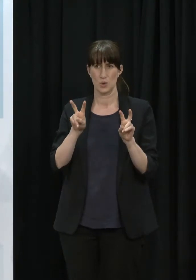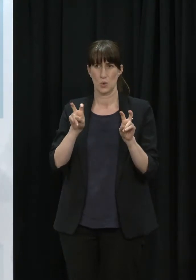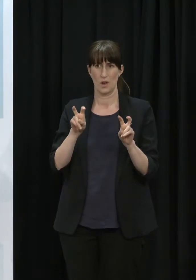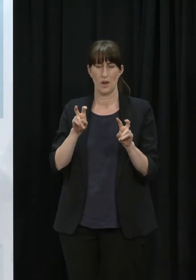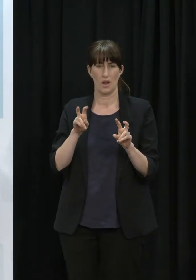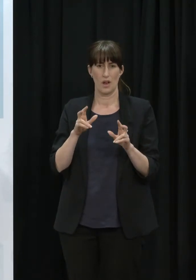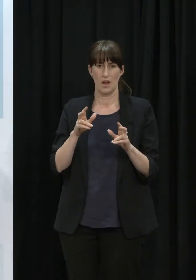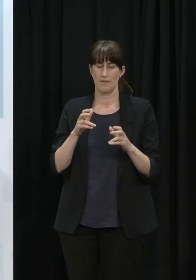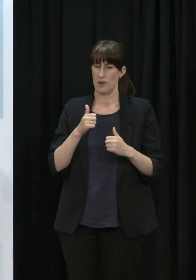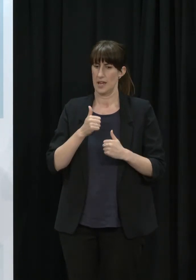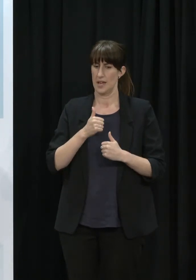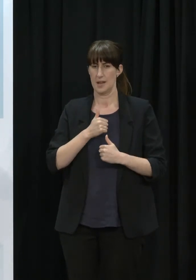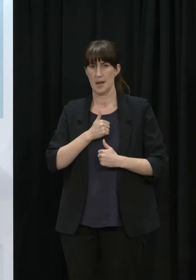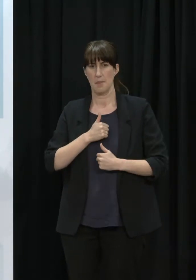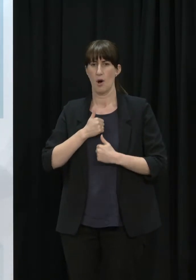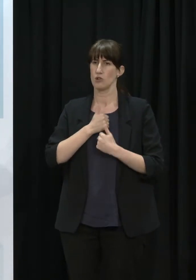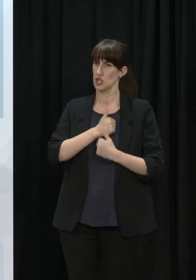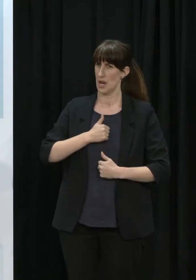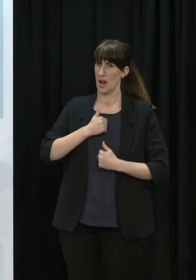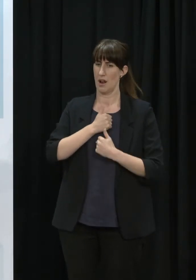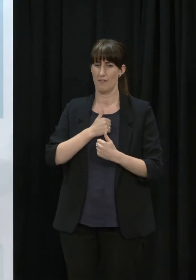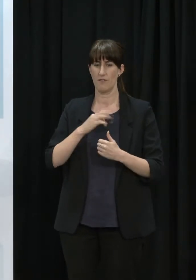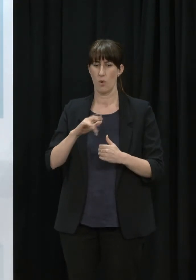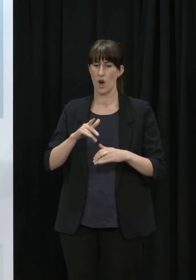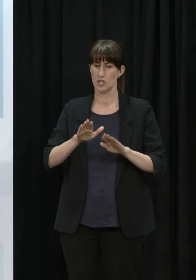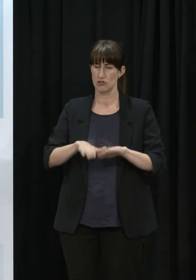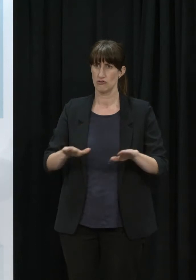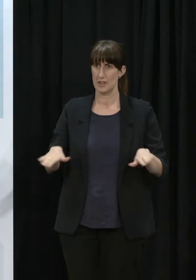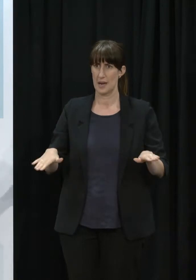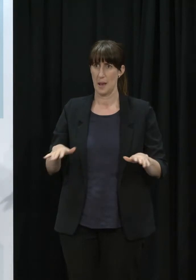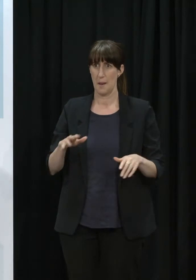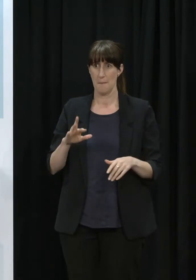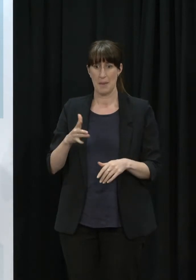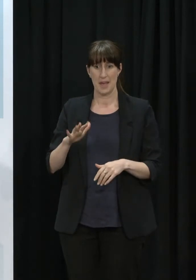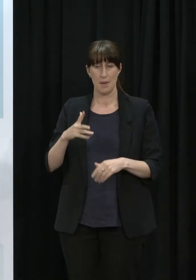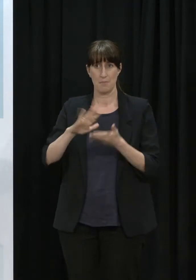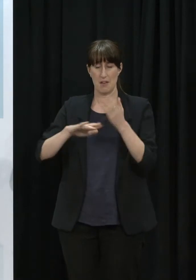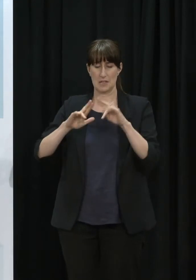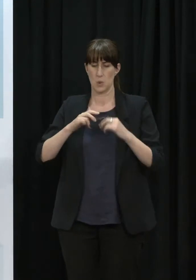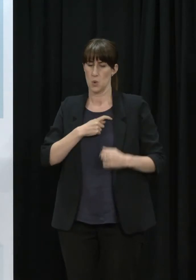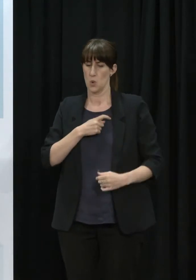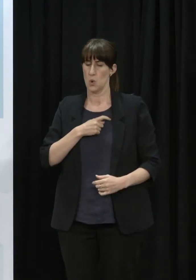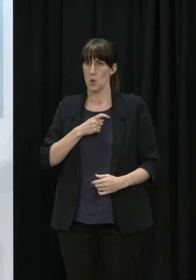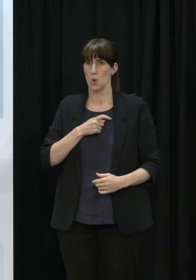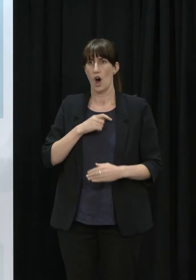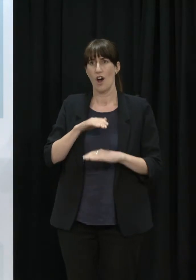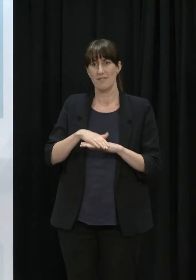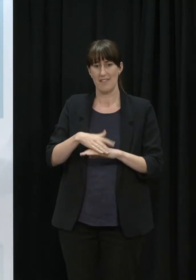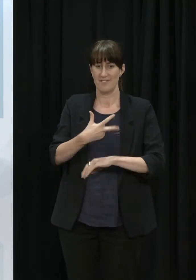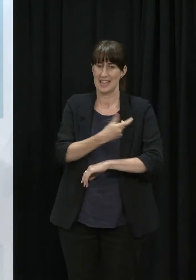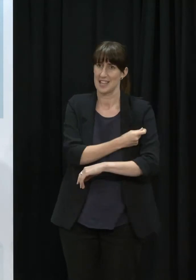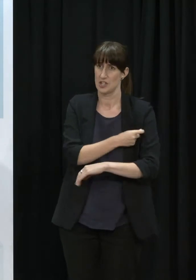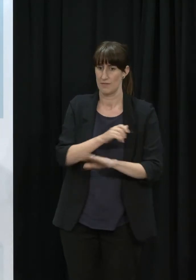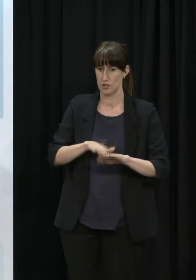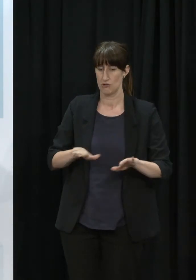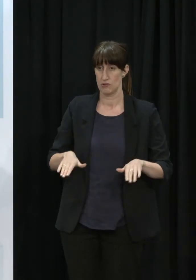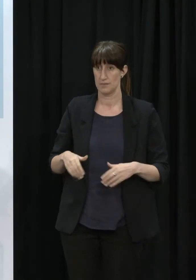me te kore e tango atu tetahi atu. Ka taea e tatou te mahi tika i te timatanga me taku whakaaro ka taea tino hiahia ki